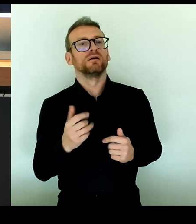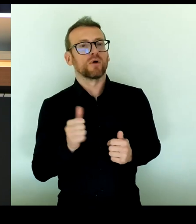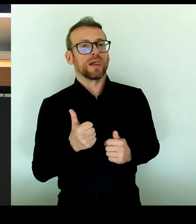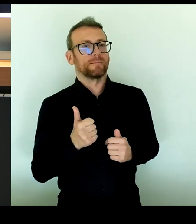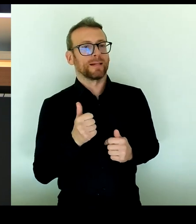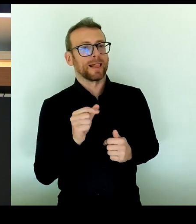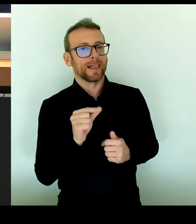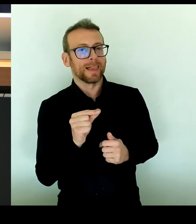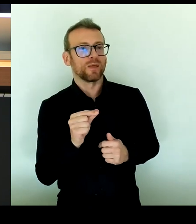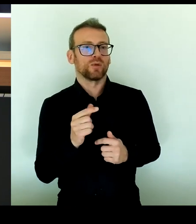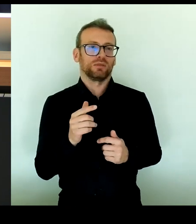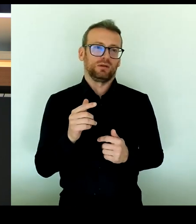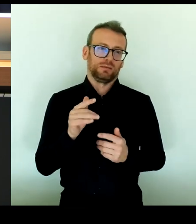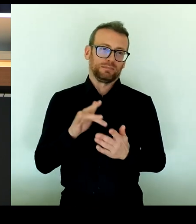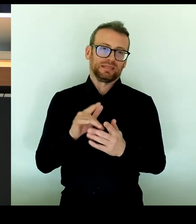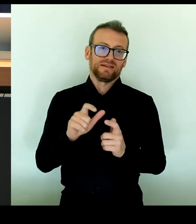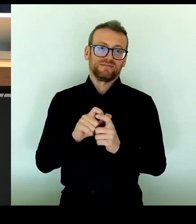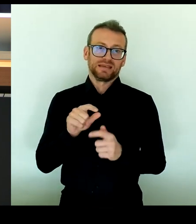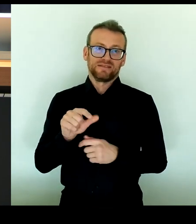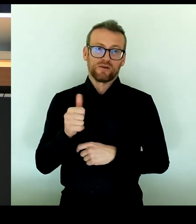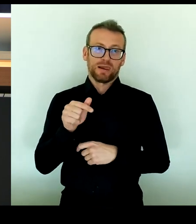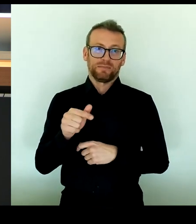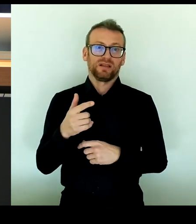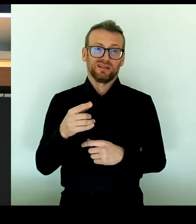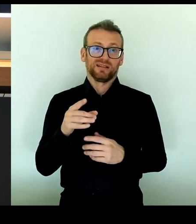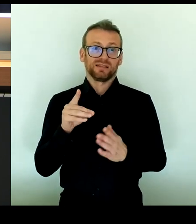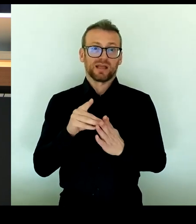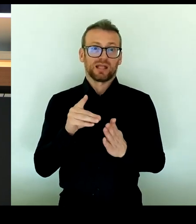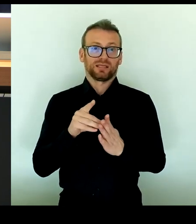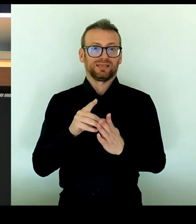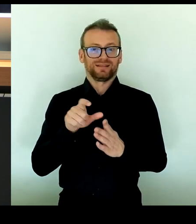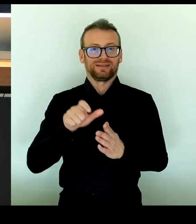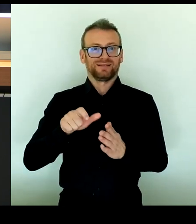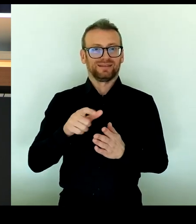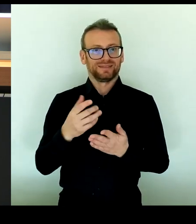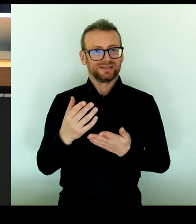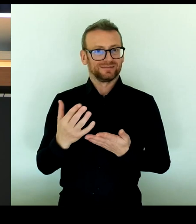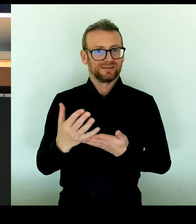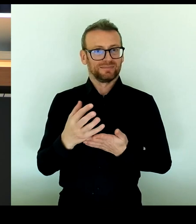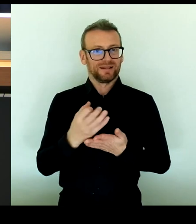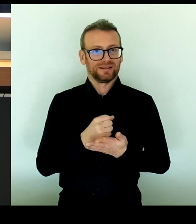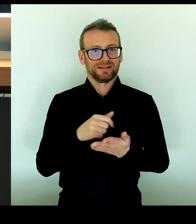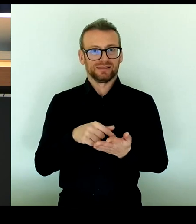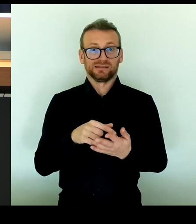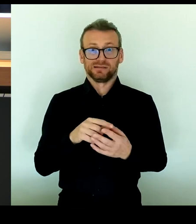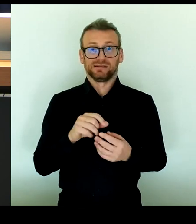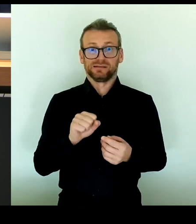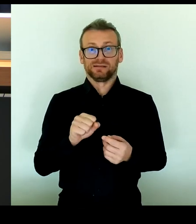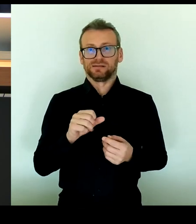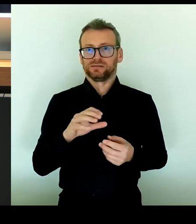Datenschutz-Auslegung haben. Unterschiedliche Interpretationen und dass wir da in einem Land wie Deutschland,